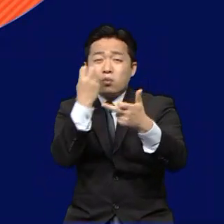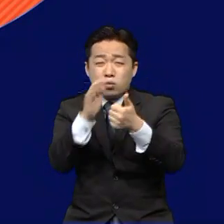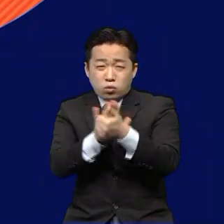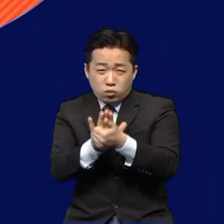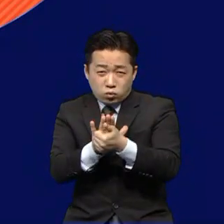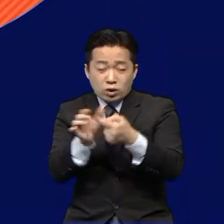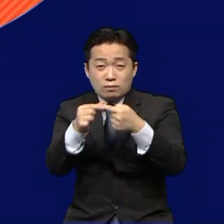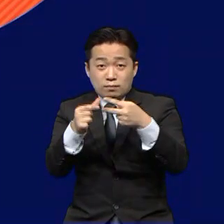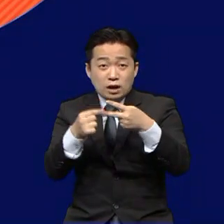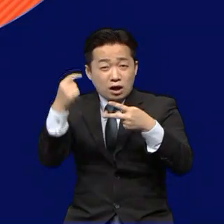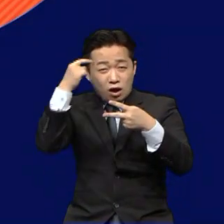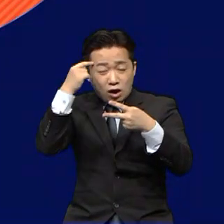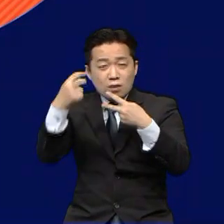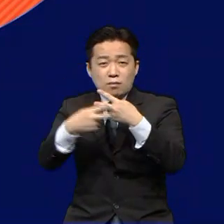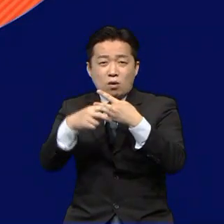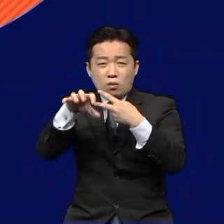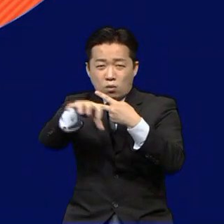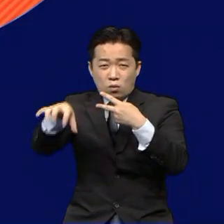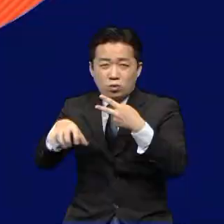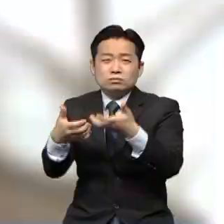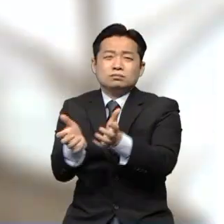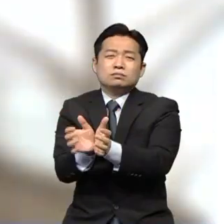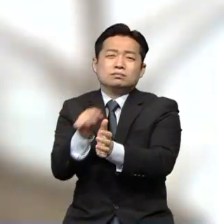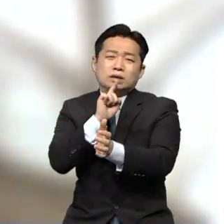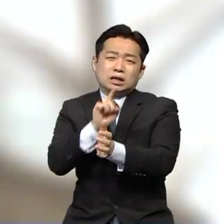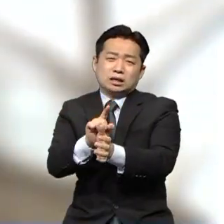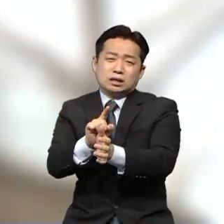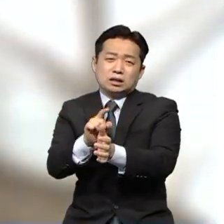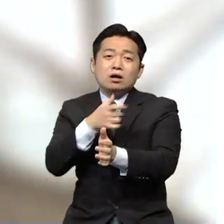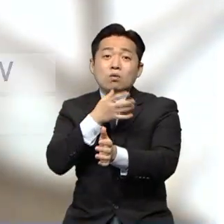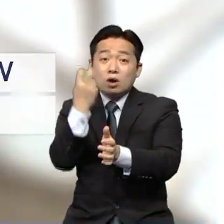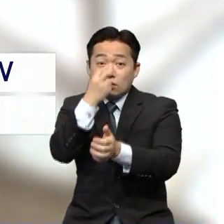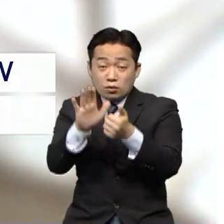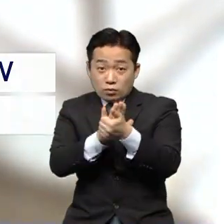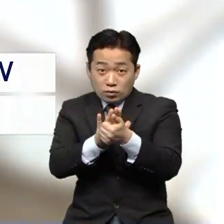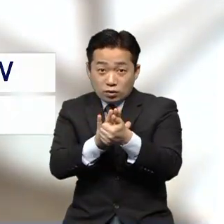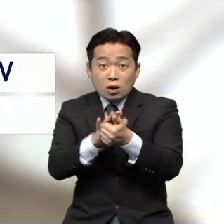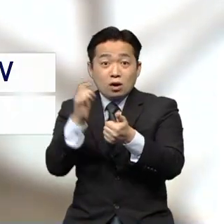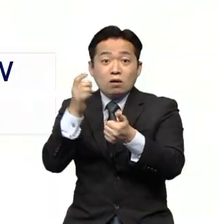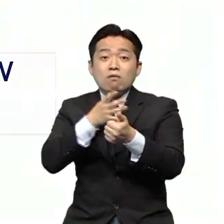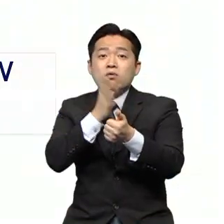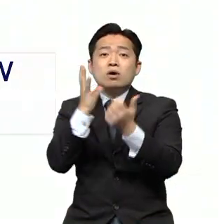정신병원 등에서 나온 걸로 파악됐습니다. 요양병원의 경우 고령층이 많아 감염에